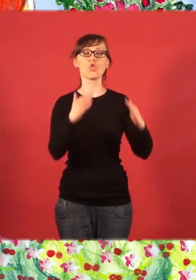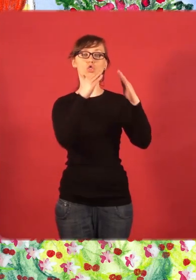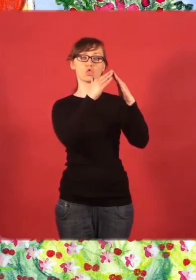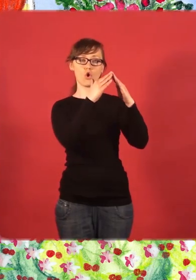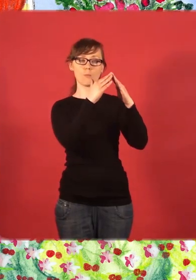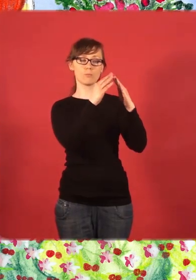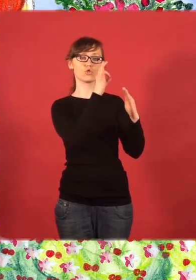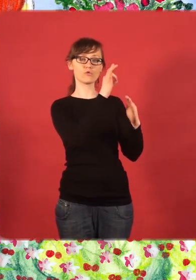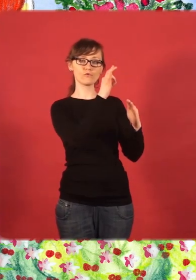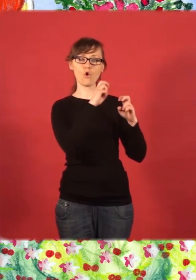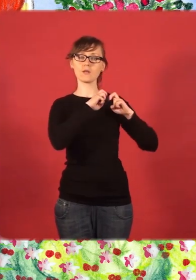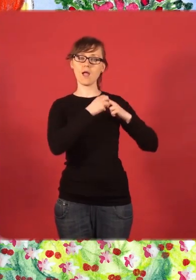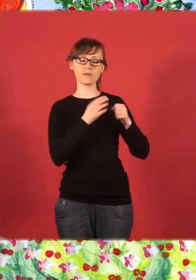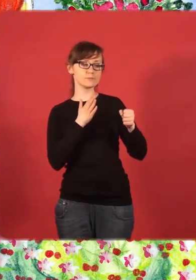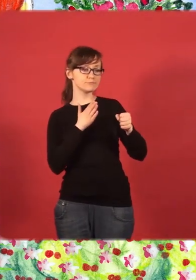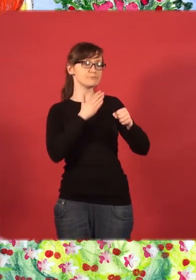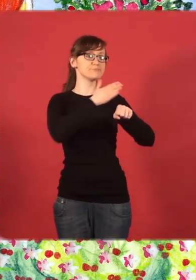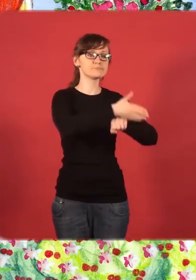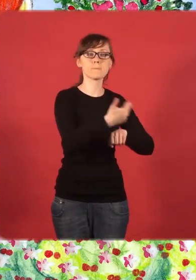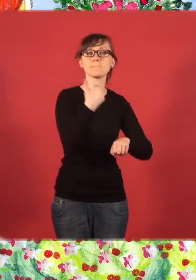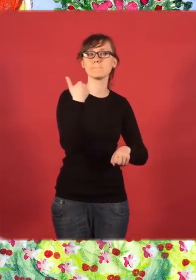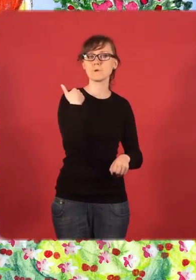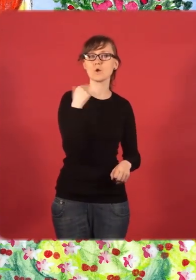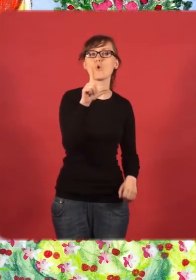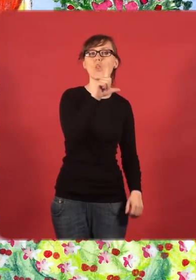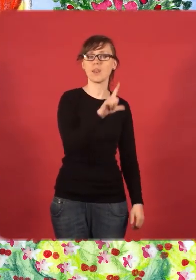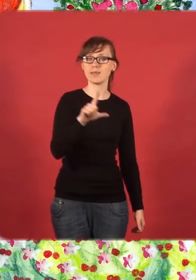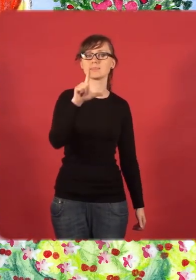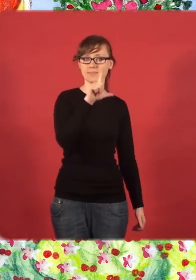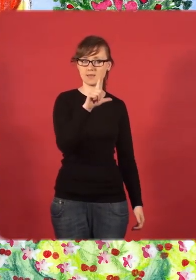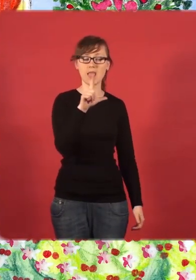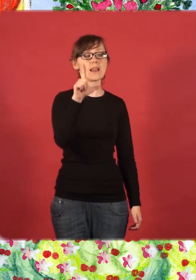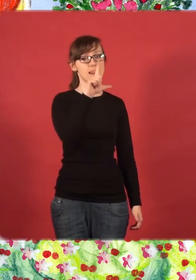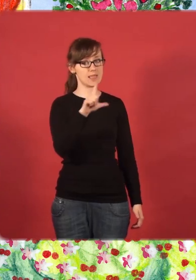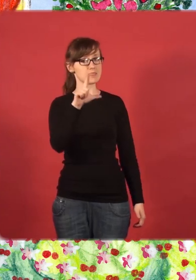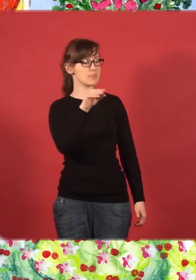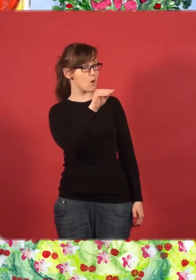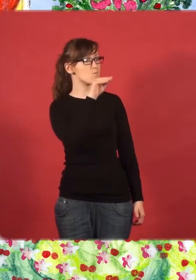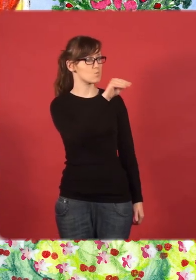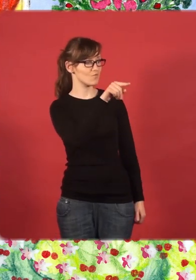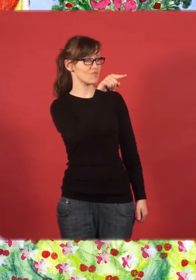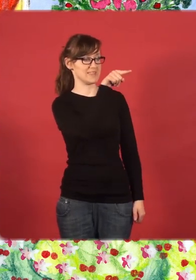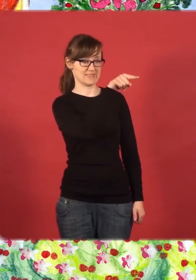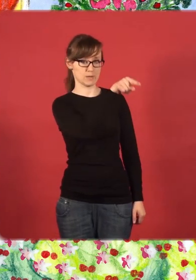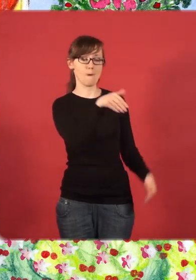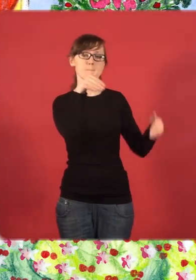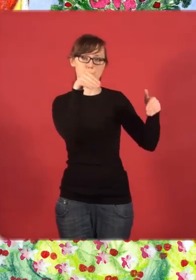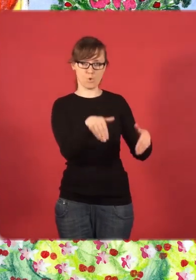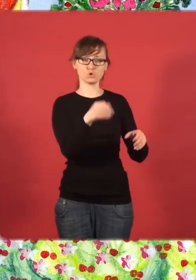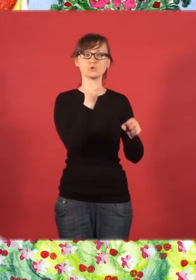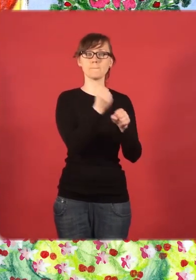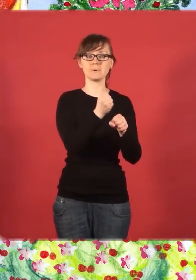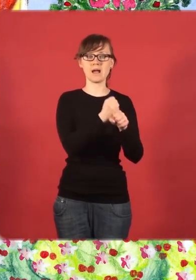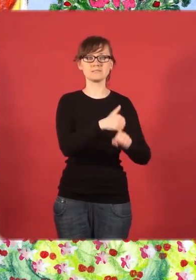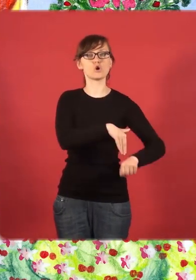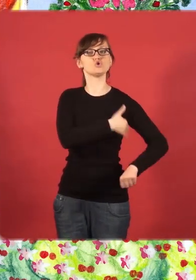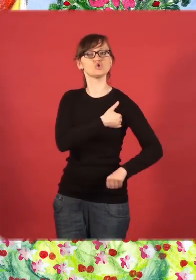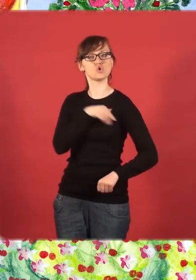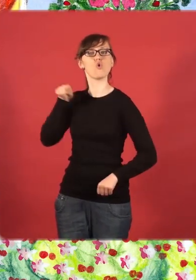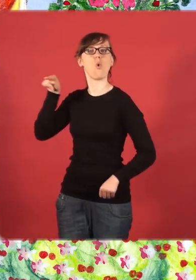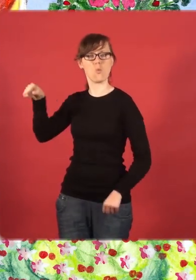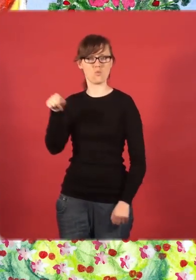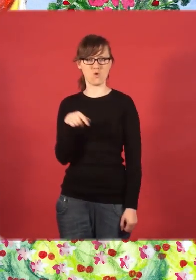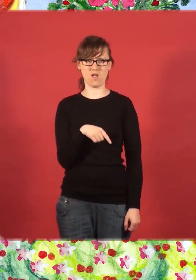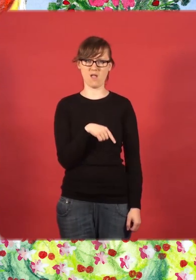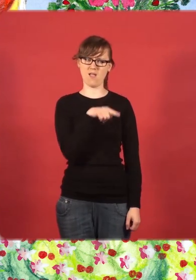Pewnego popołudnia pani Małgorzata zjawiła się na Zielonym Wzgórzu i poinformowała Anię, że Rada Szkolna Avonlea postanowiła powierzyć jej szkołę.